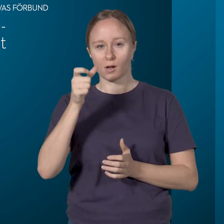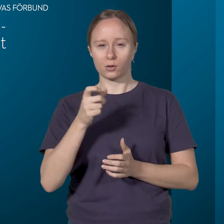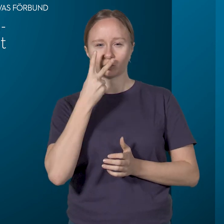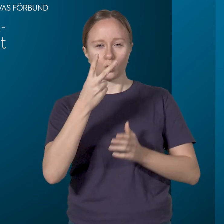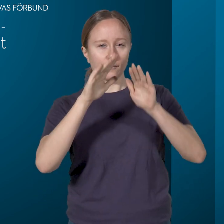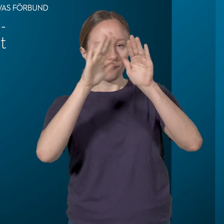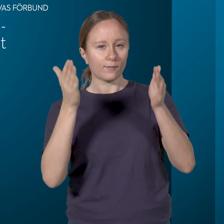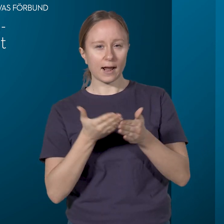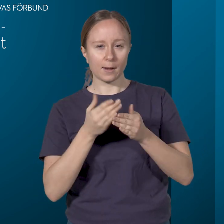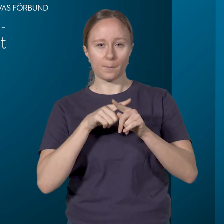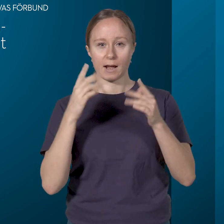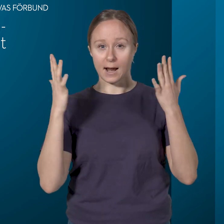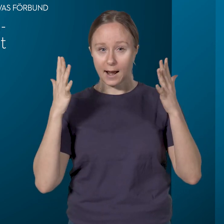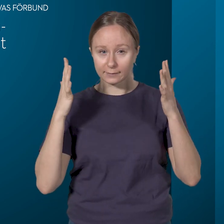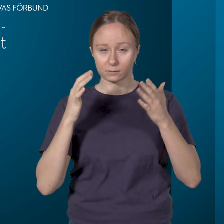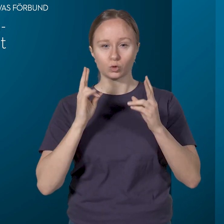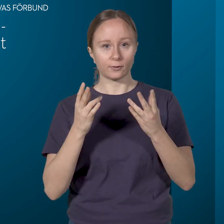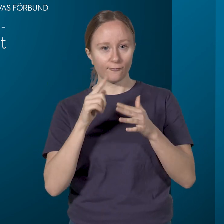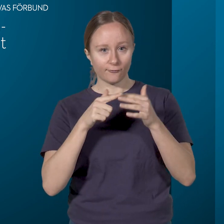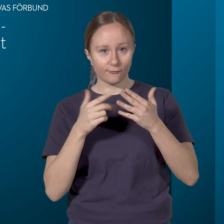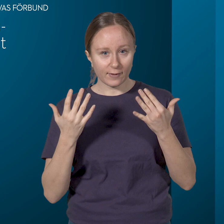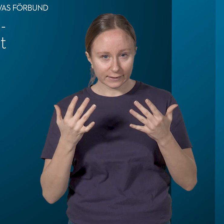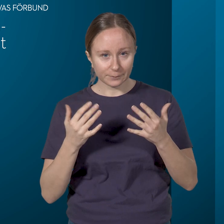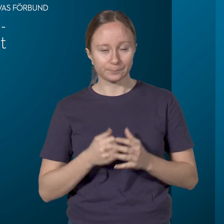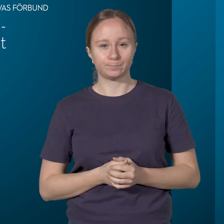Han såg världen med sina händer och fingrar.